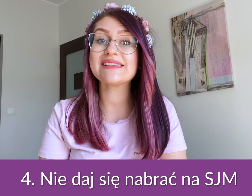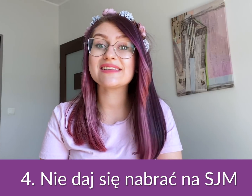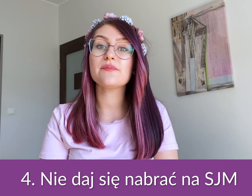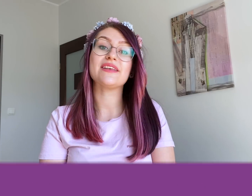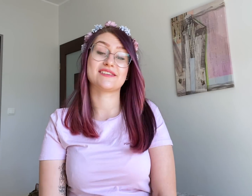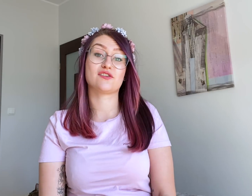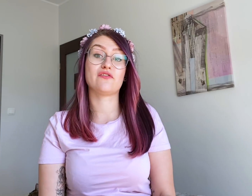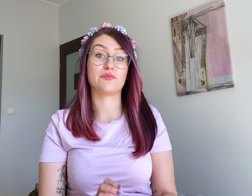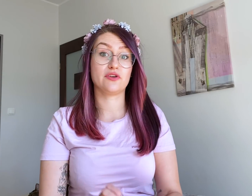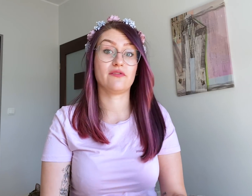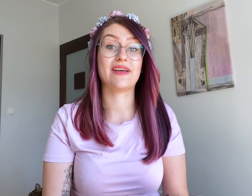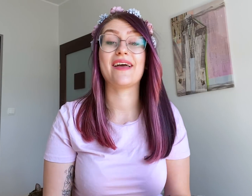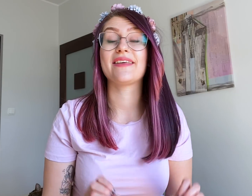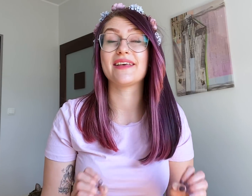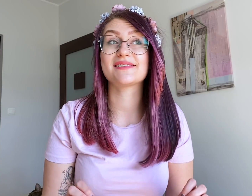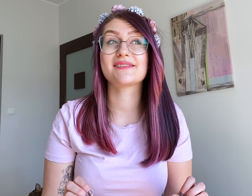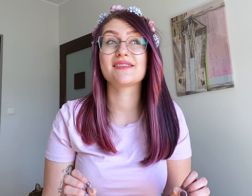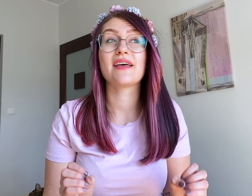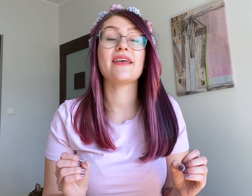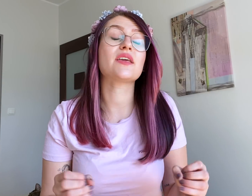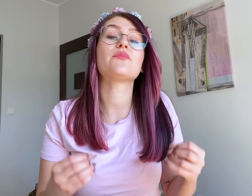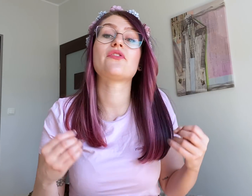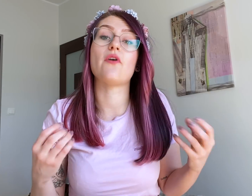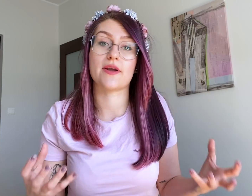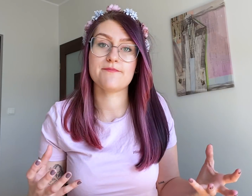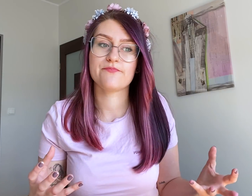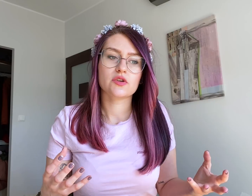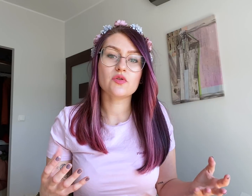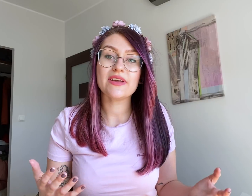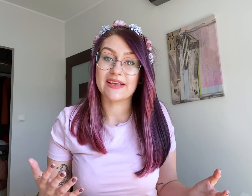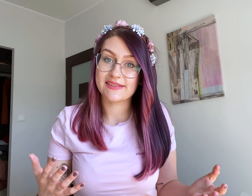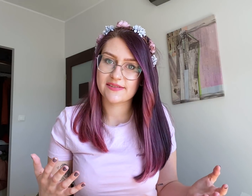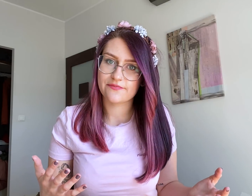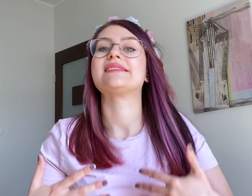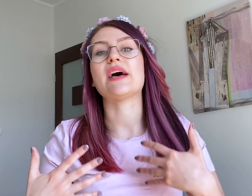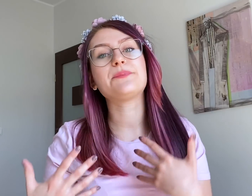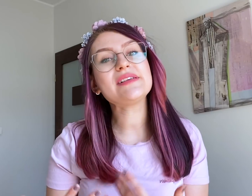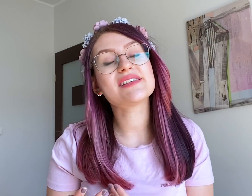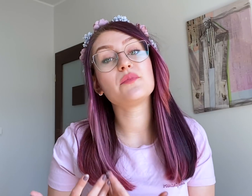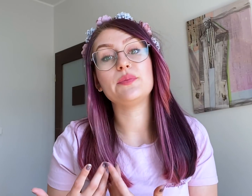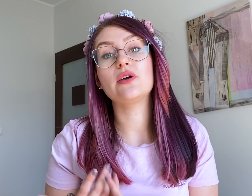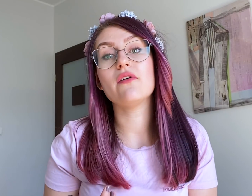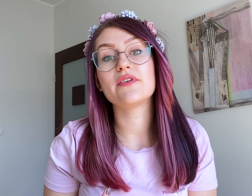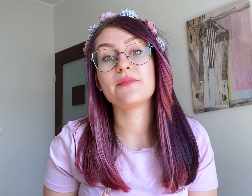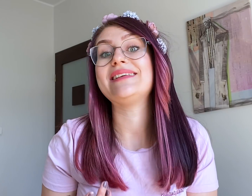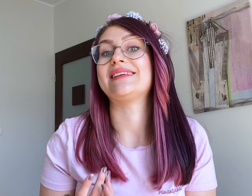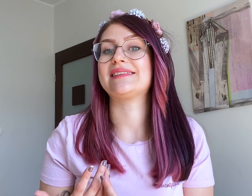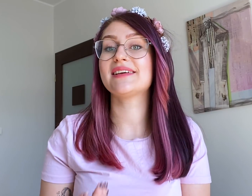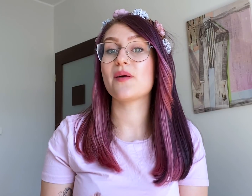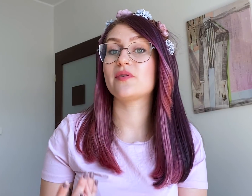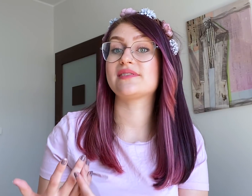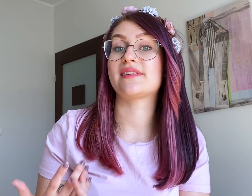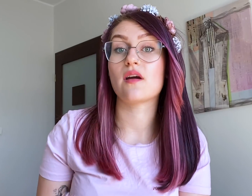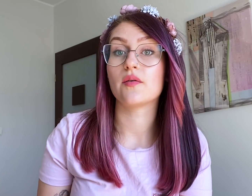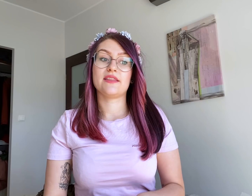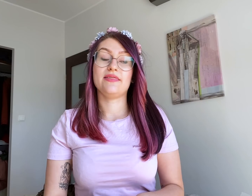system językowo-migowy jest takim tworem, który jest zapisem migowym języka polskiego.